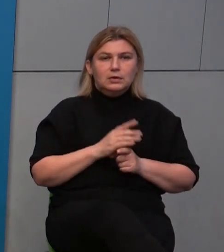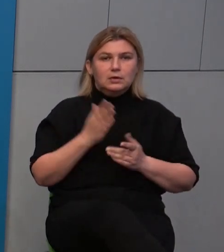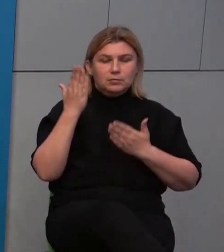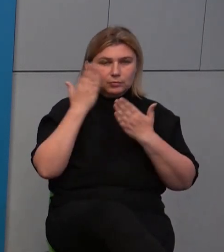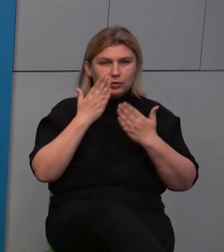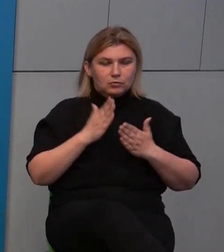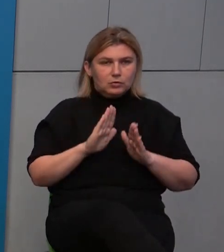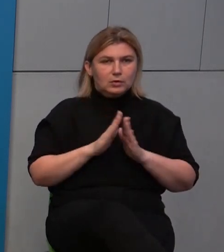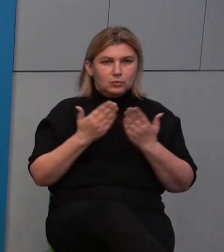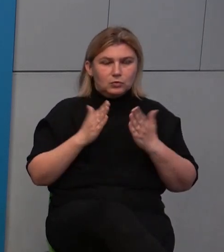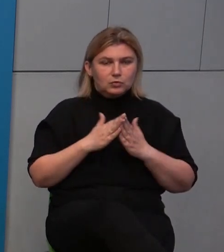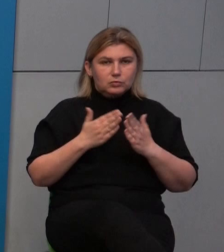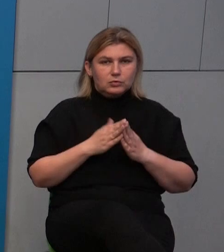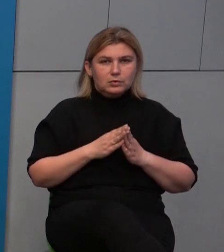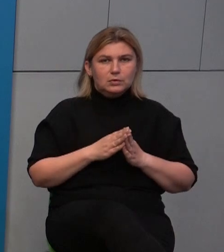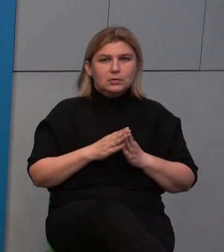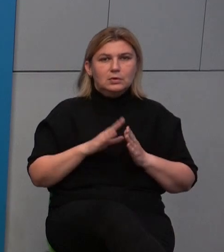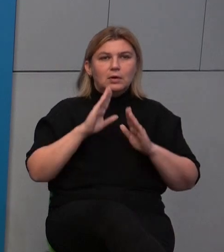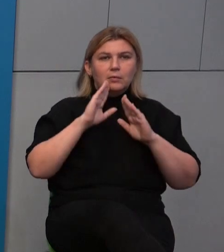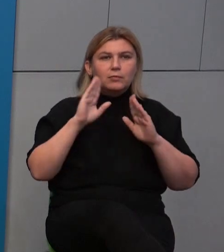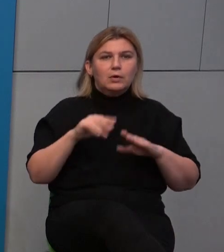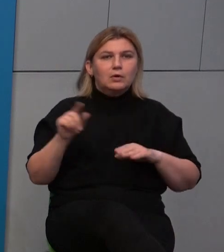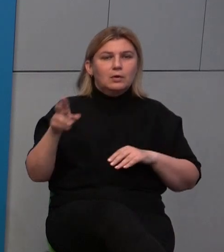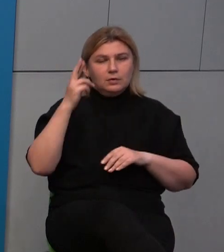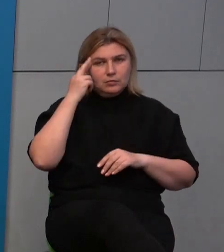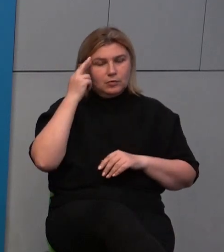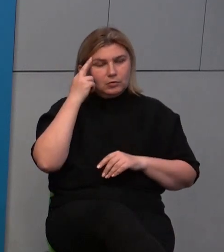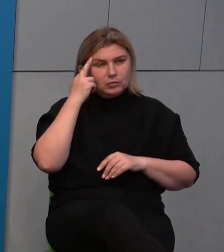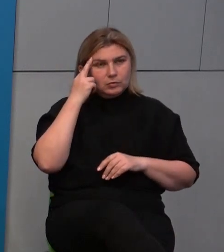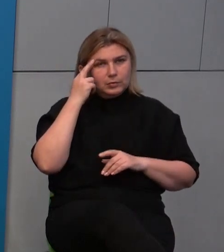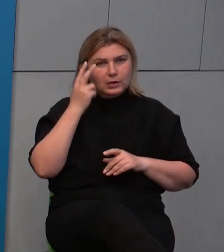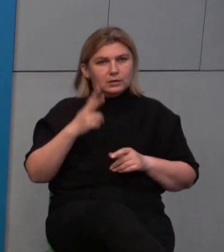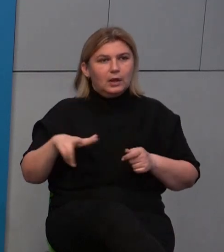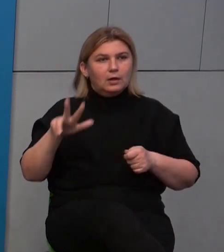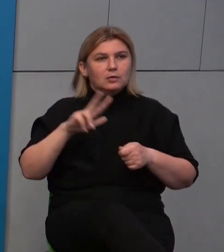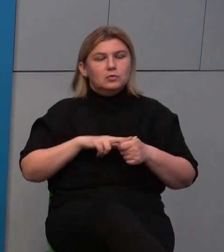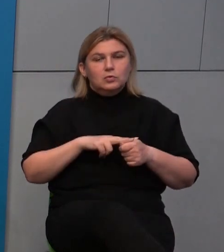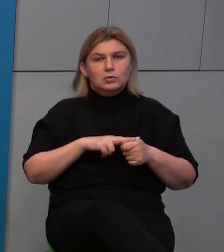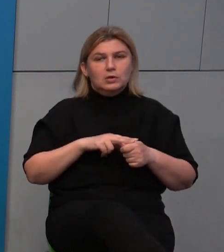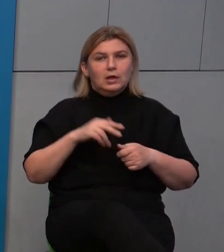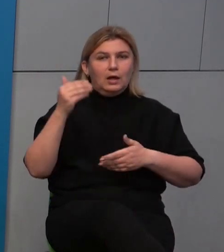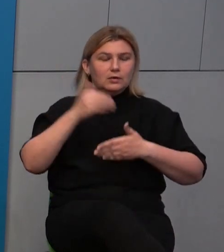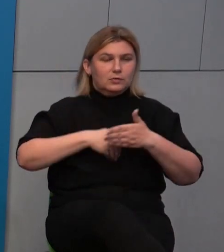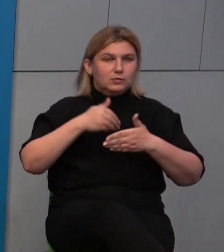i że pozwoliła mu ona zrozumieć niektóre zachowania jego ojca,